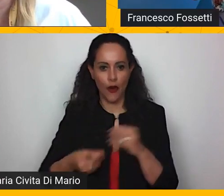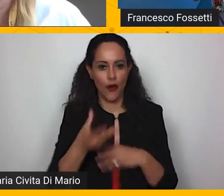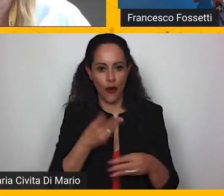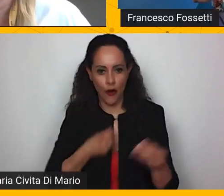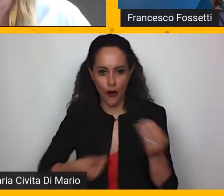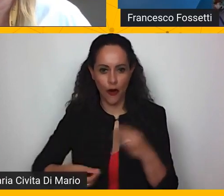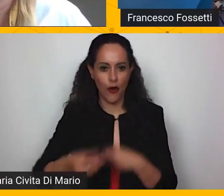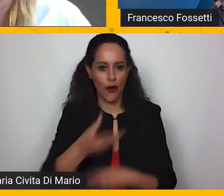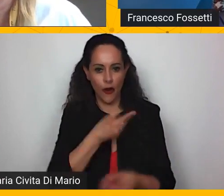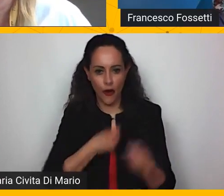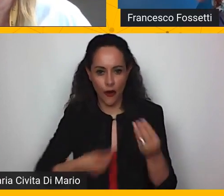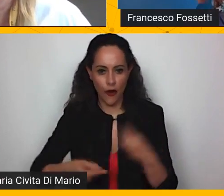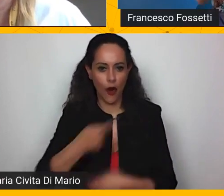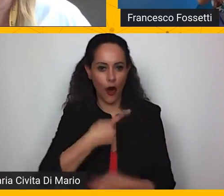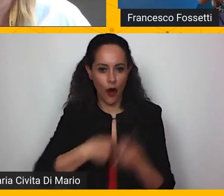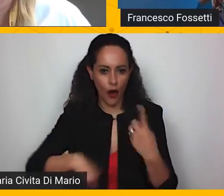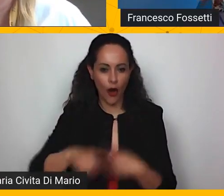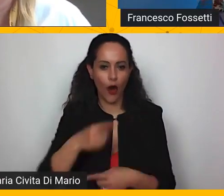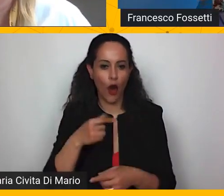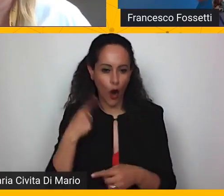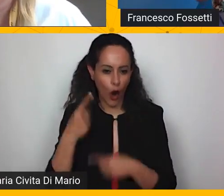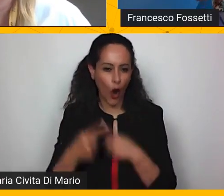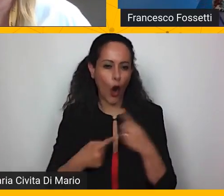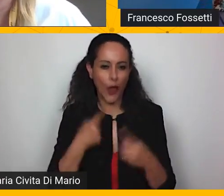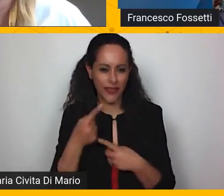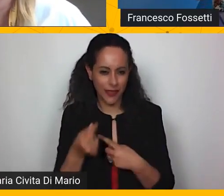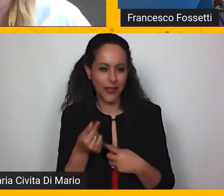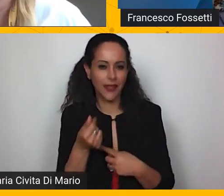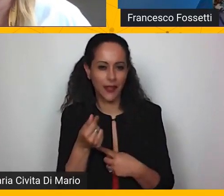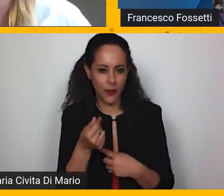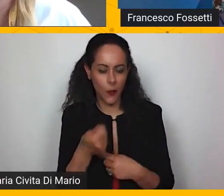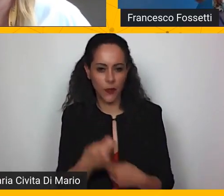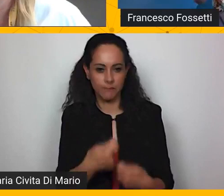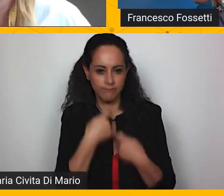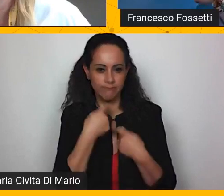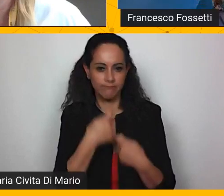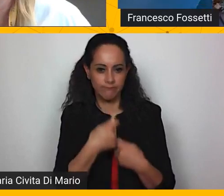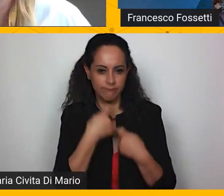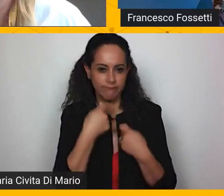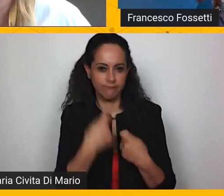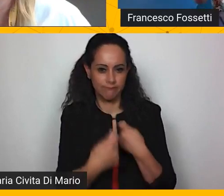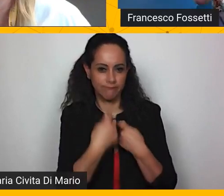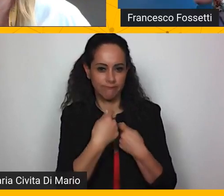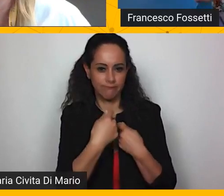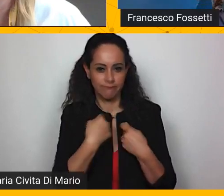abbastanza continuo mh